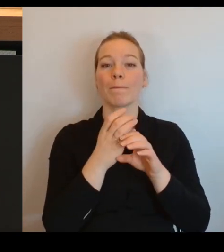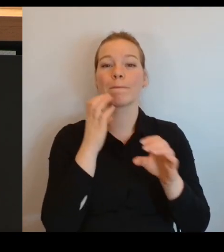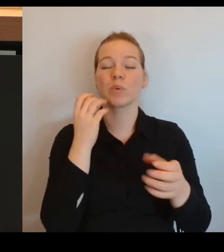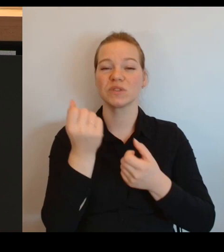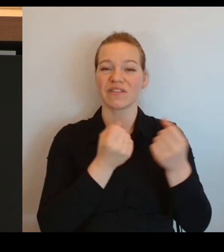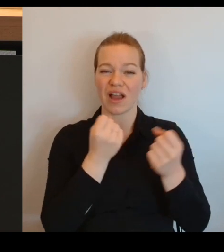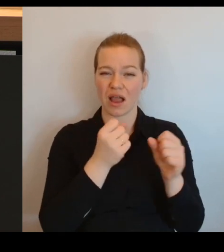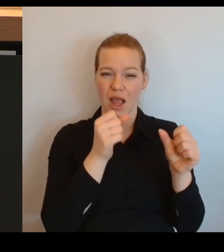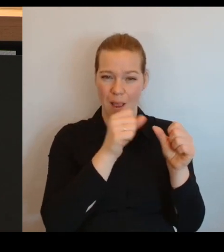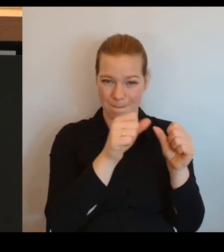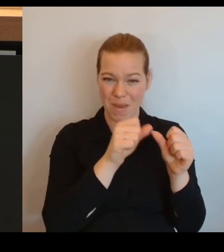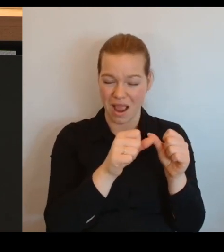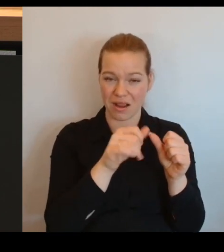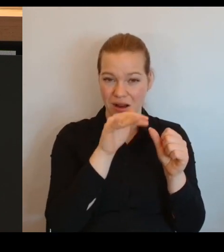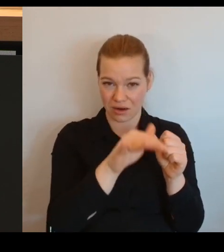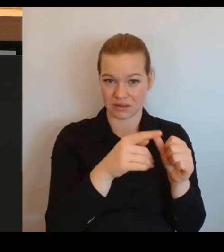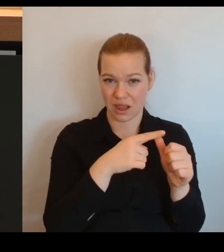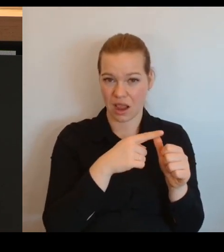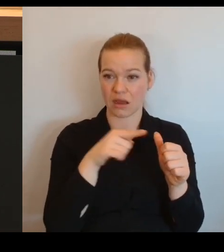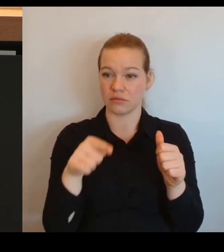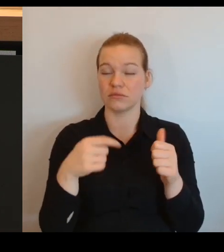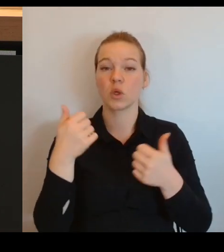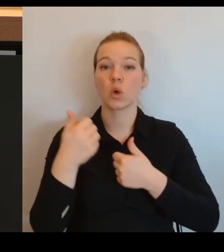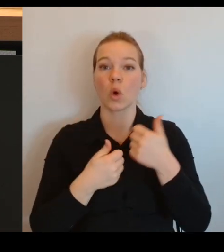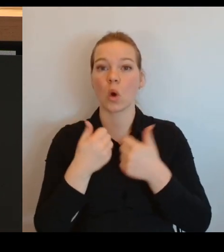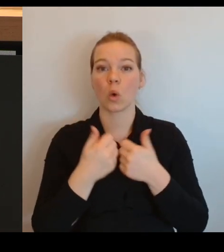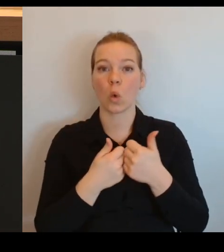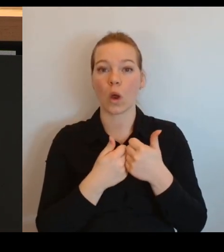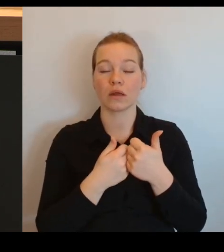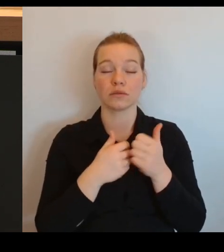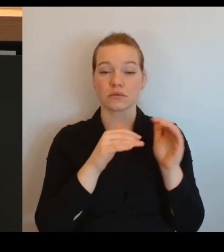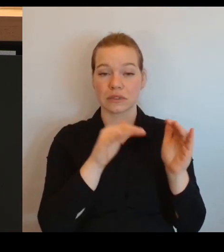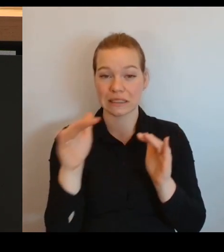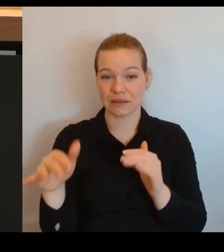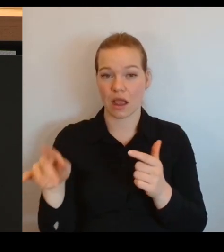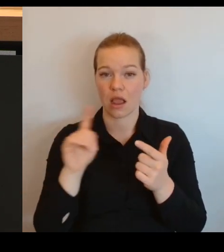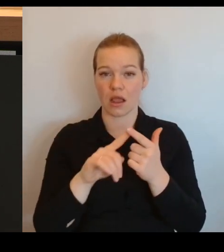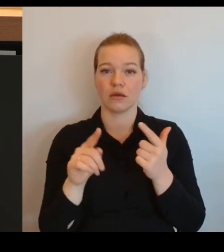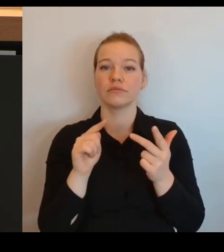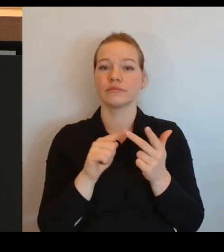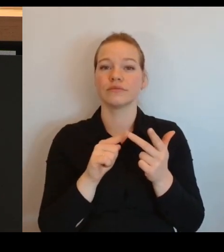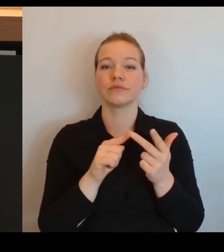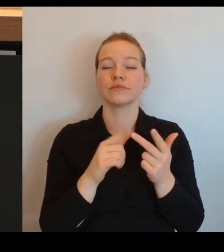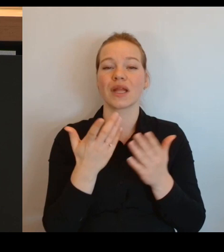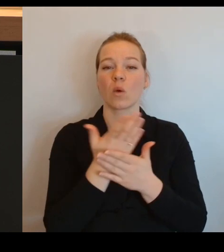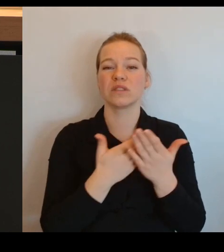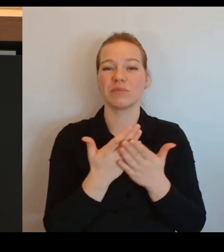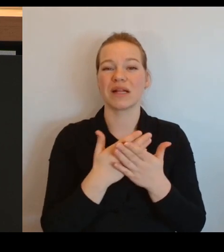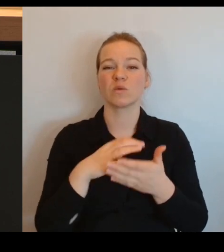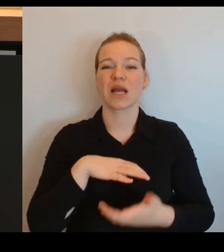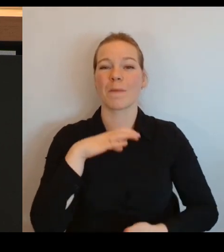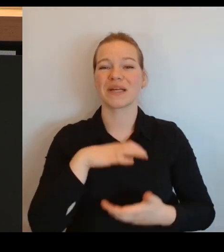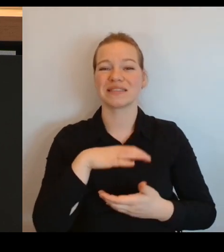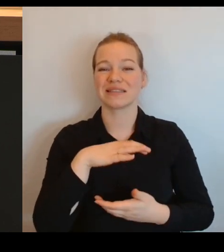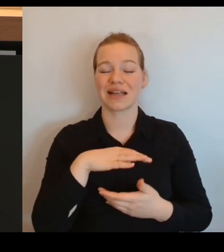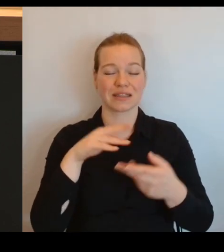Wissen, dass viel zu wenig Ausbildungskapazitäten bei der BVG da sind. Wir haben in diesem Doppelhaushalt 1 Million € ausschließlich und zweckgebunden für die